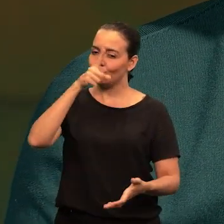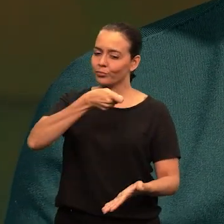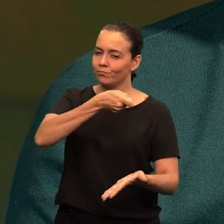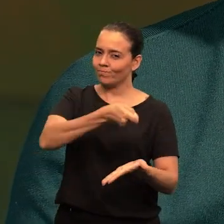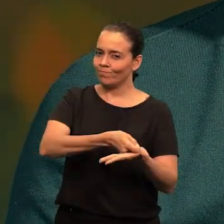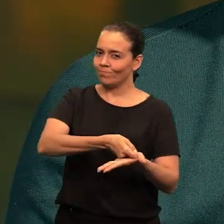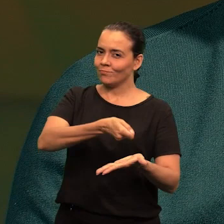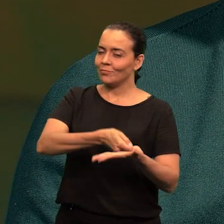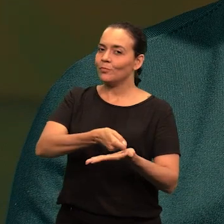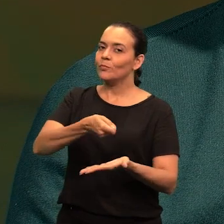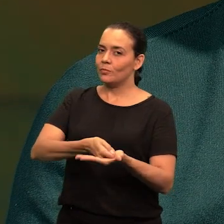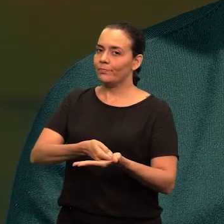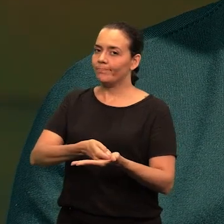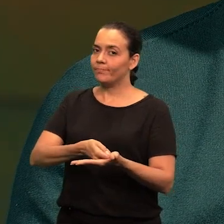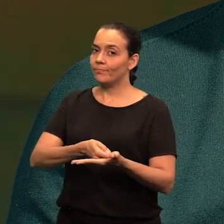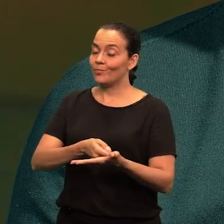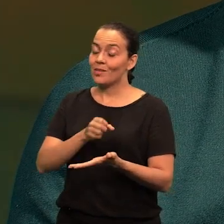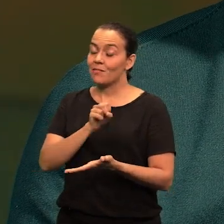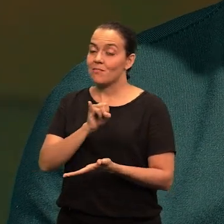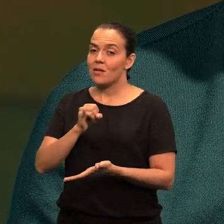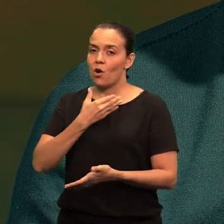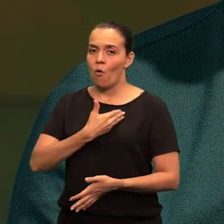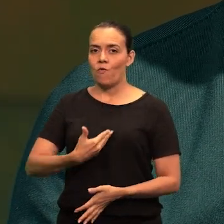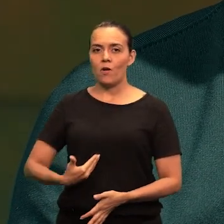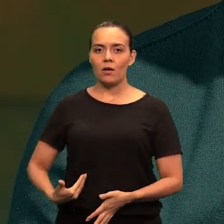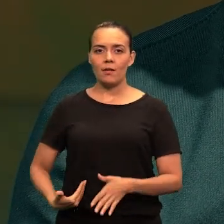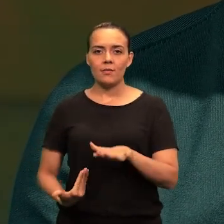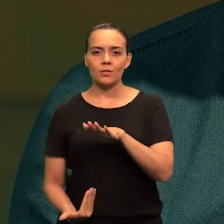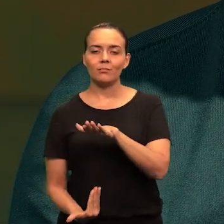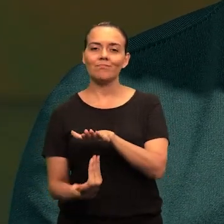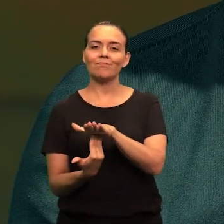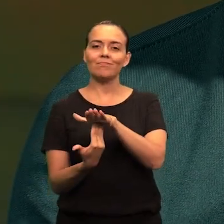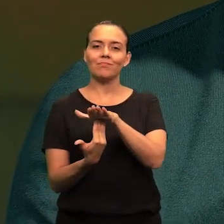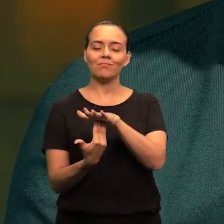Onde há governantes que não têm muito limite